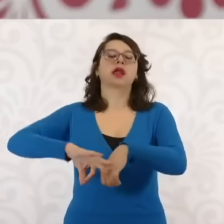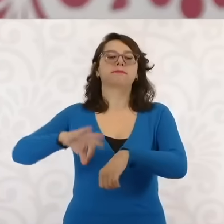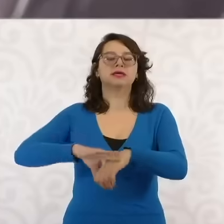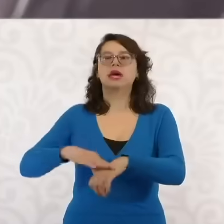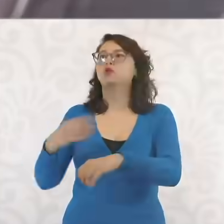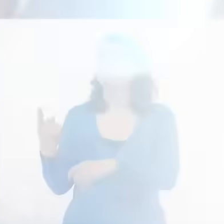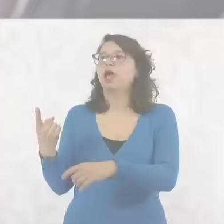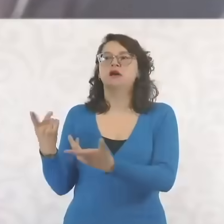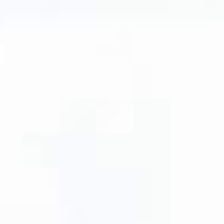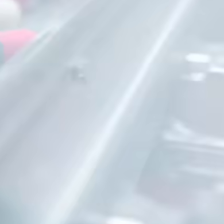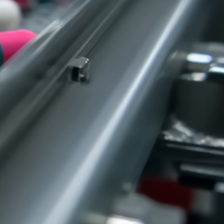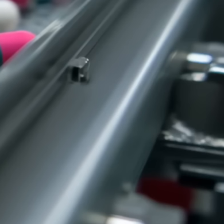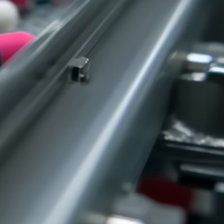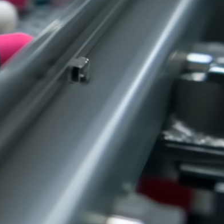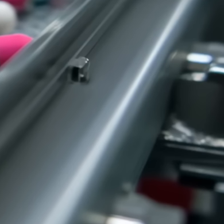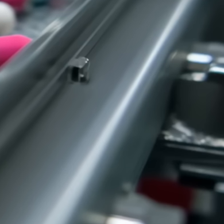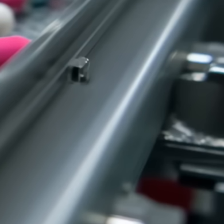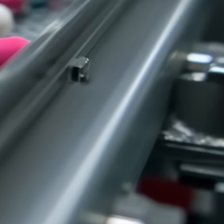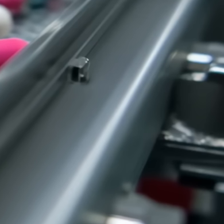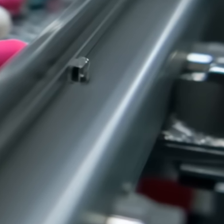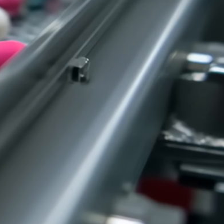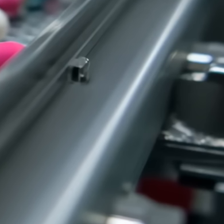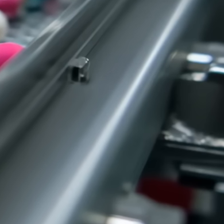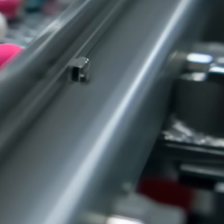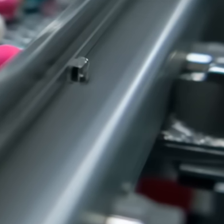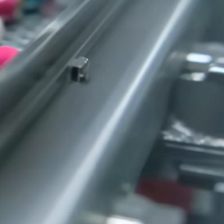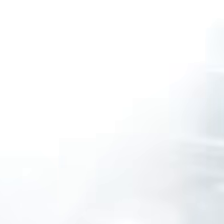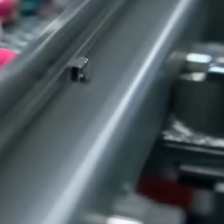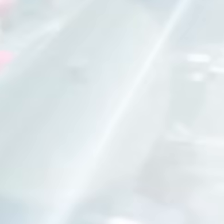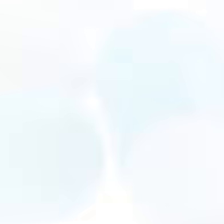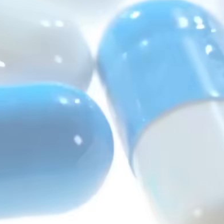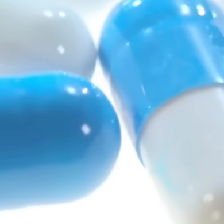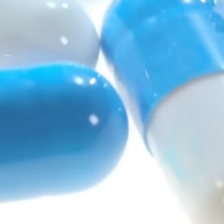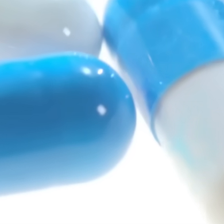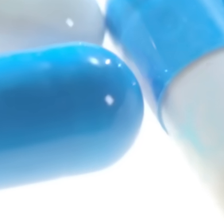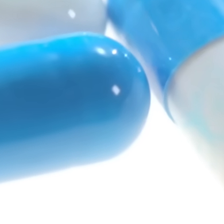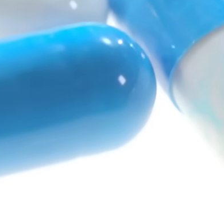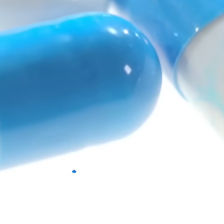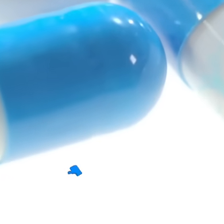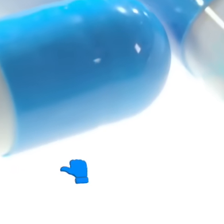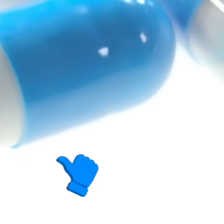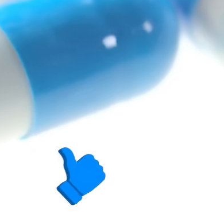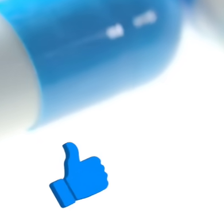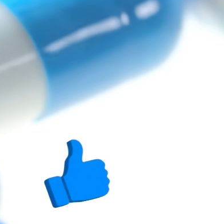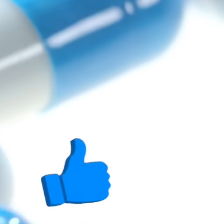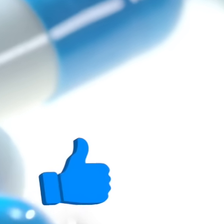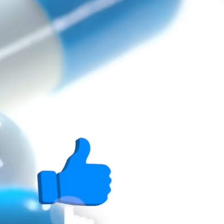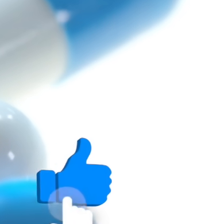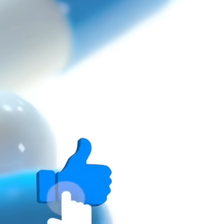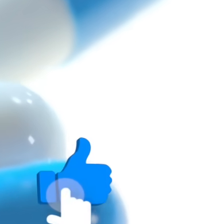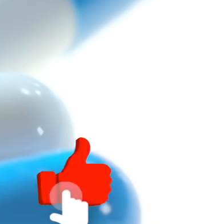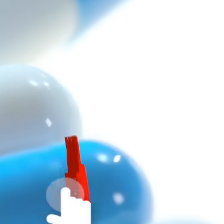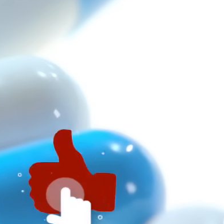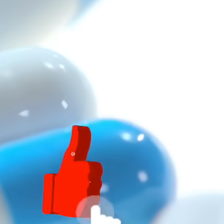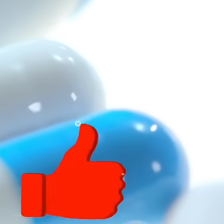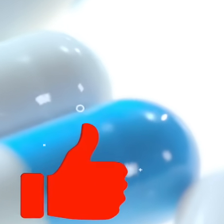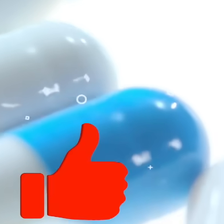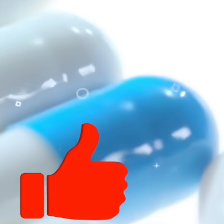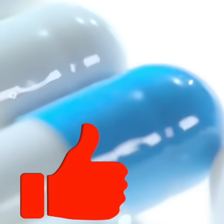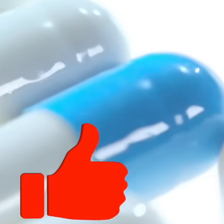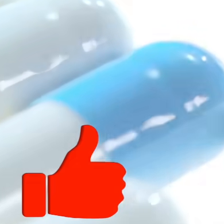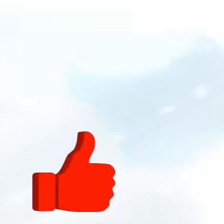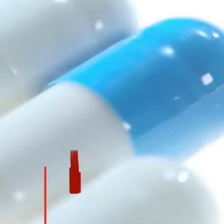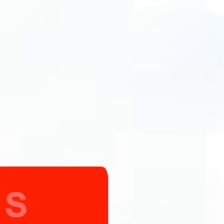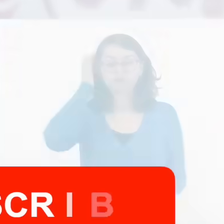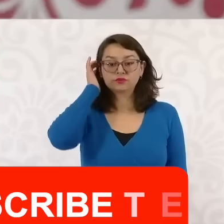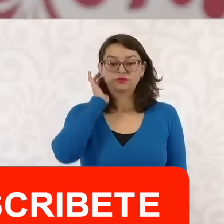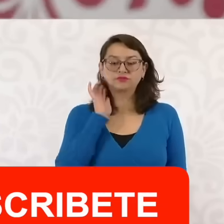un abasto de 97%, en el Iste de 97% y en el IMS Bienestar de 92%. La presidenta ha enviado un